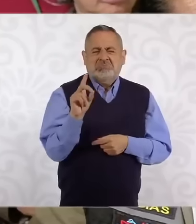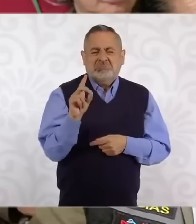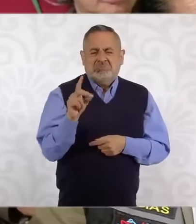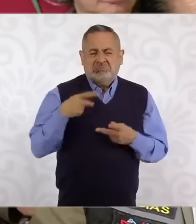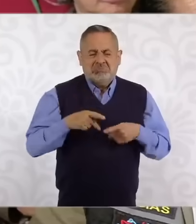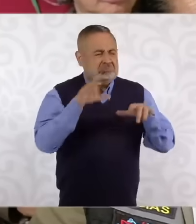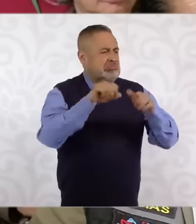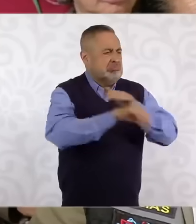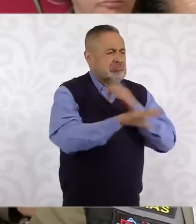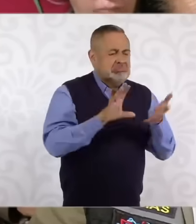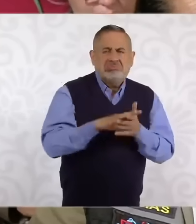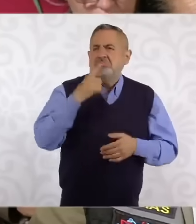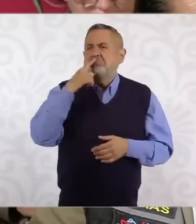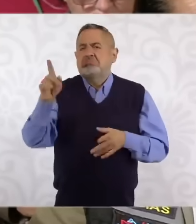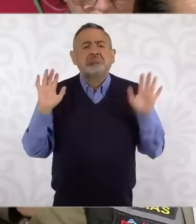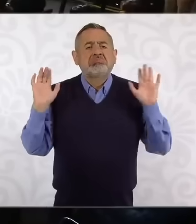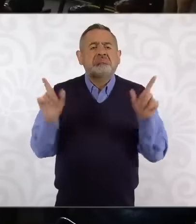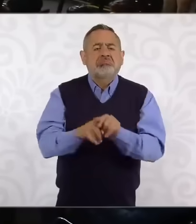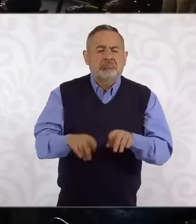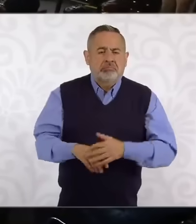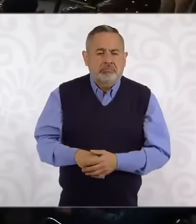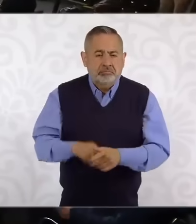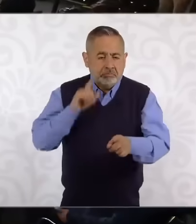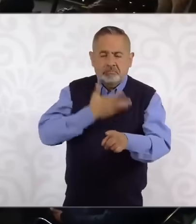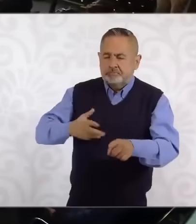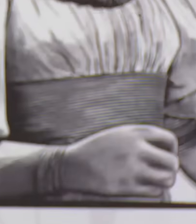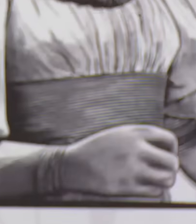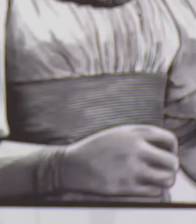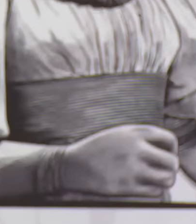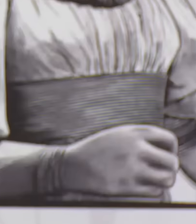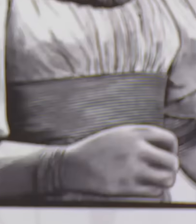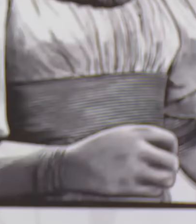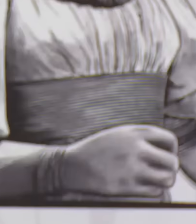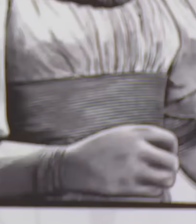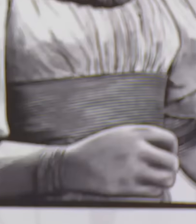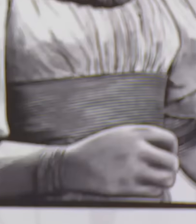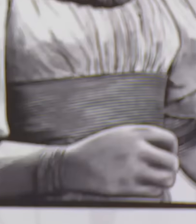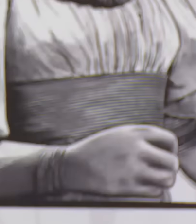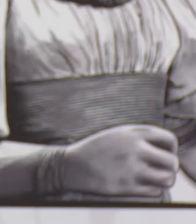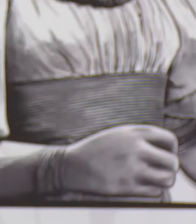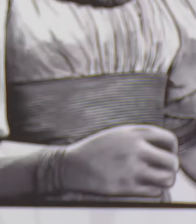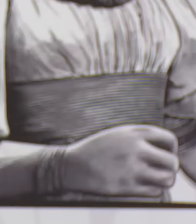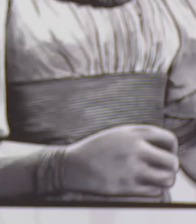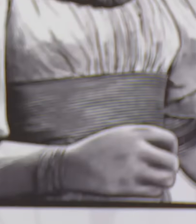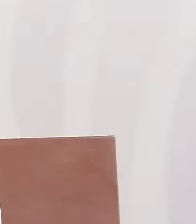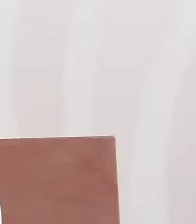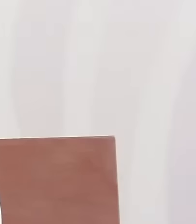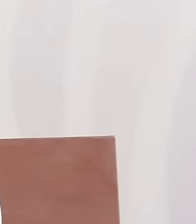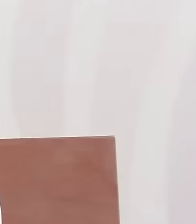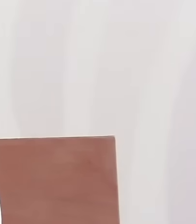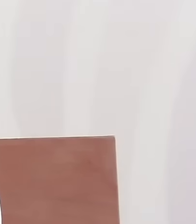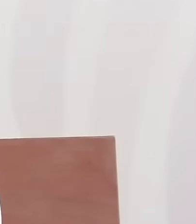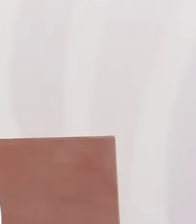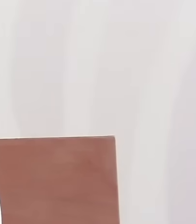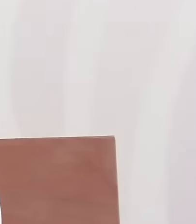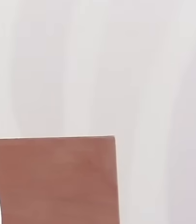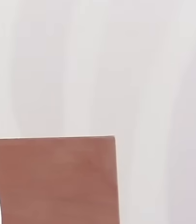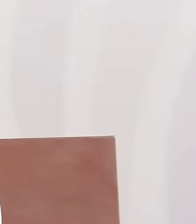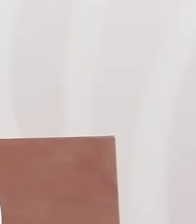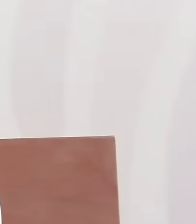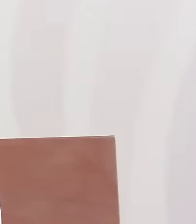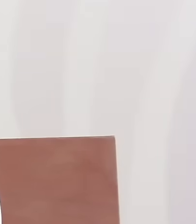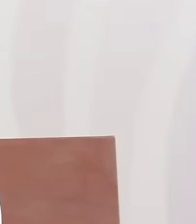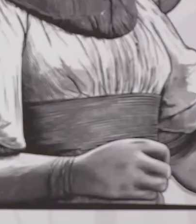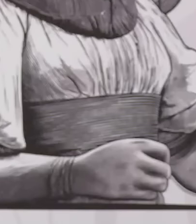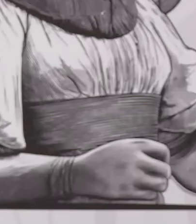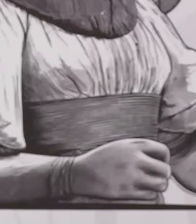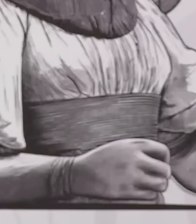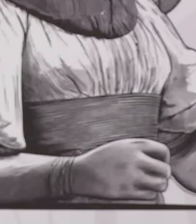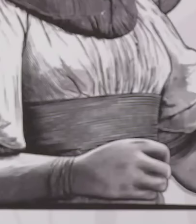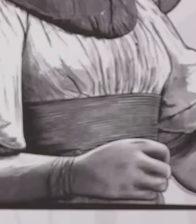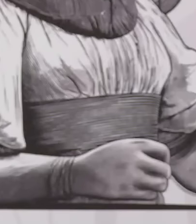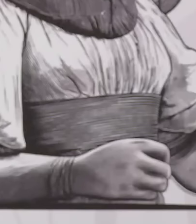se quedó en en escondida. Me consta que en el sexenio eh ha habido denuncias y el primero